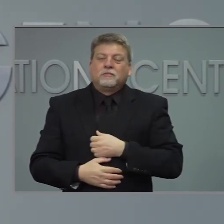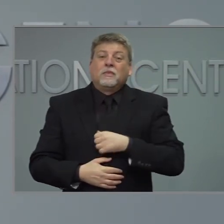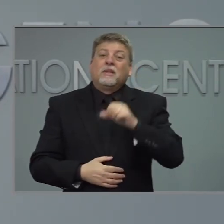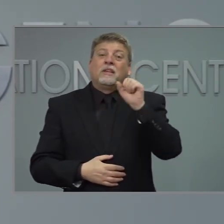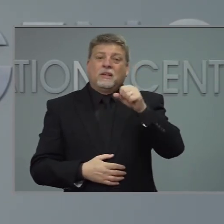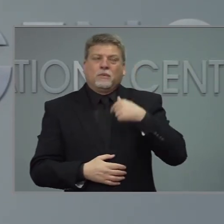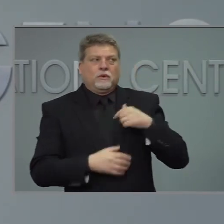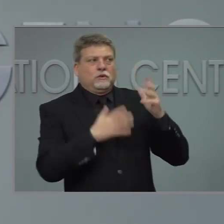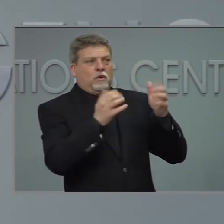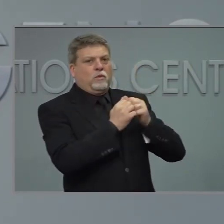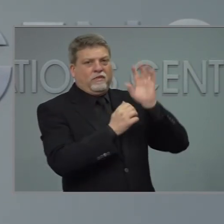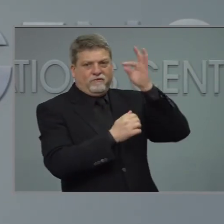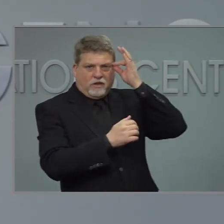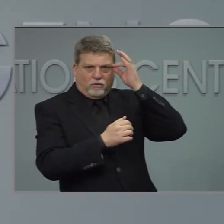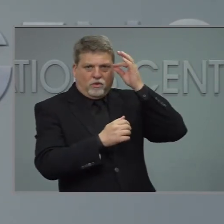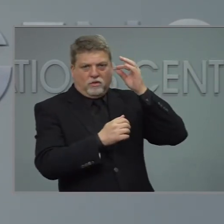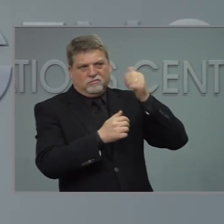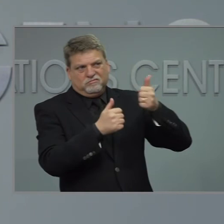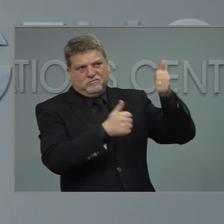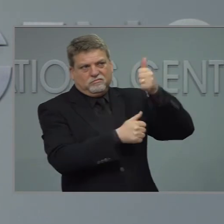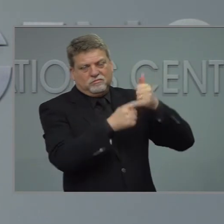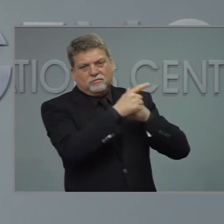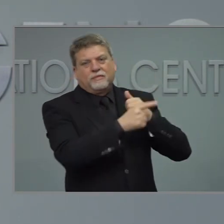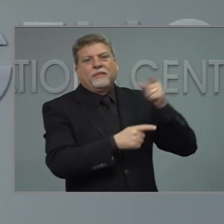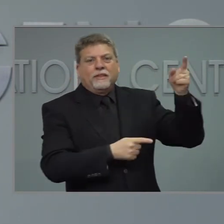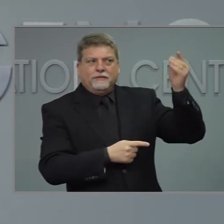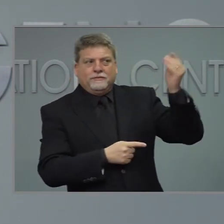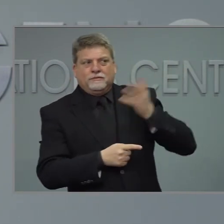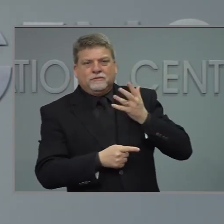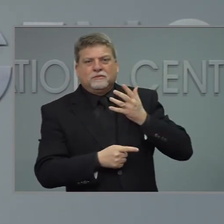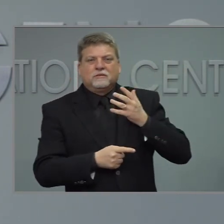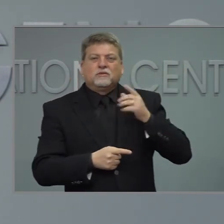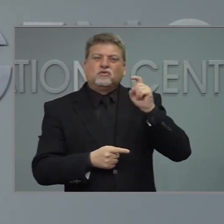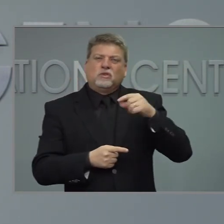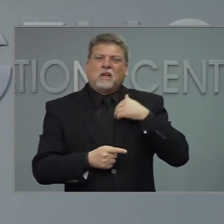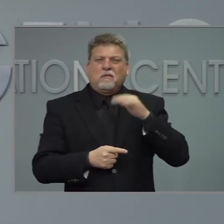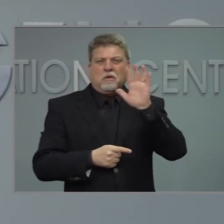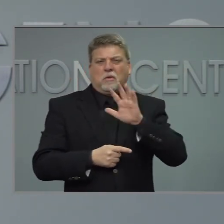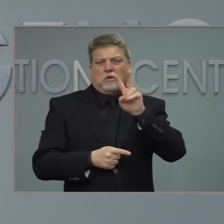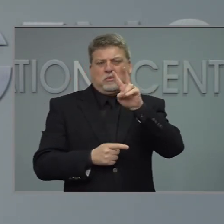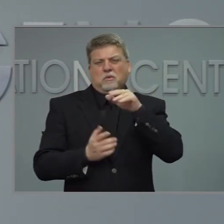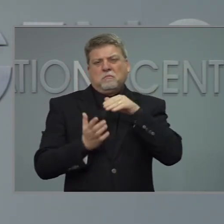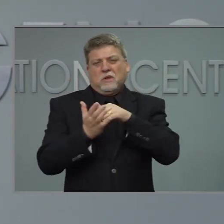Narrows icomem ha estado hablando con nuestros aliados federales nos han indicado que